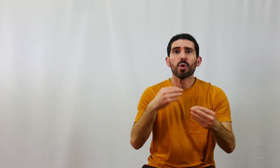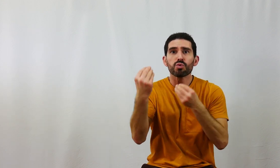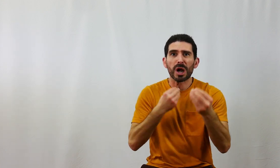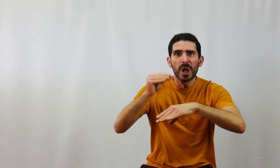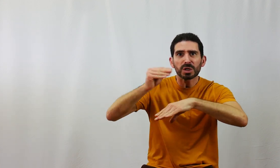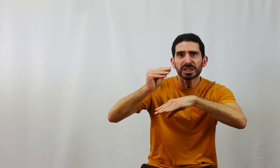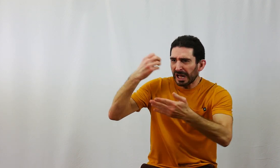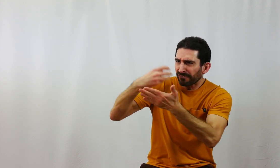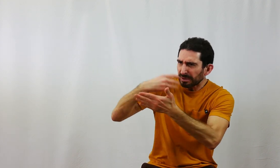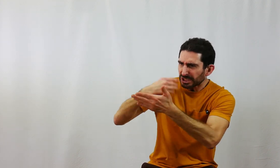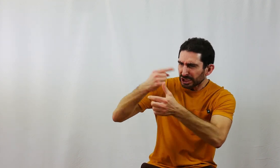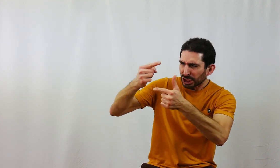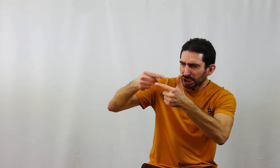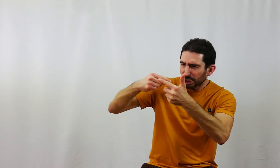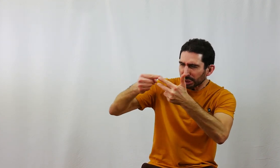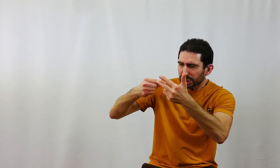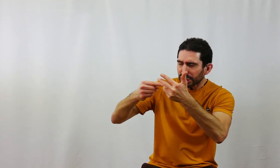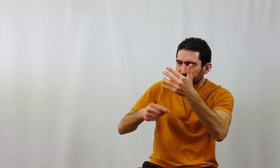Ou alors, je reçois plein de conseils et d'informations.